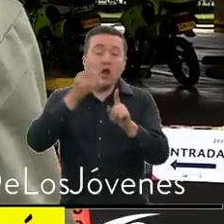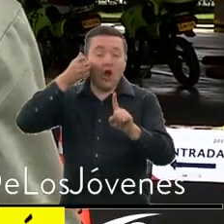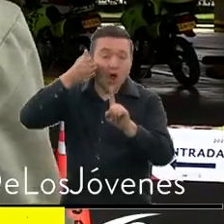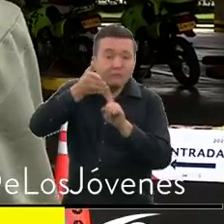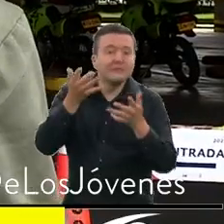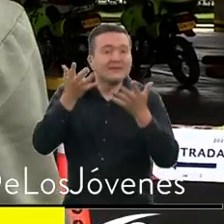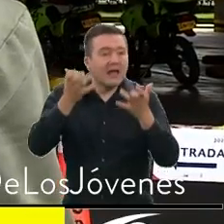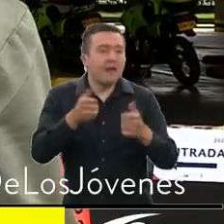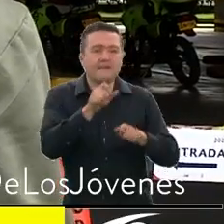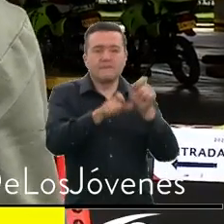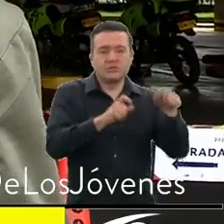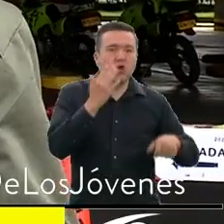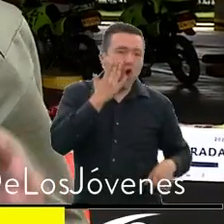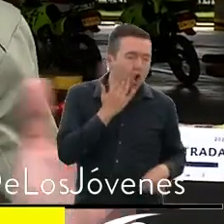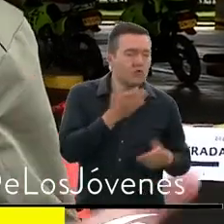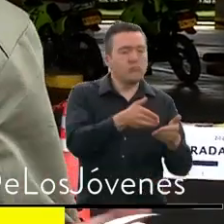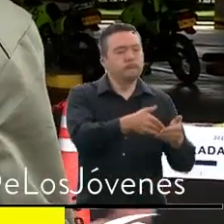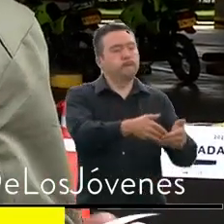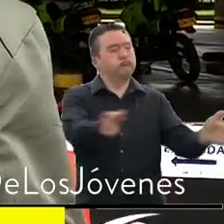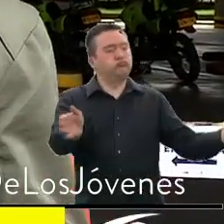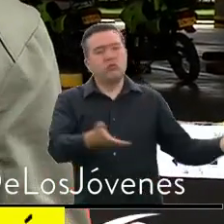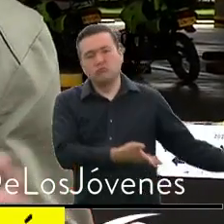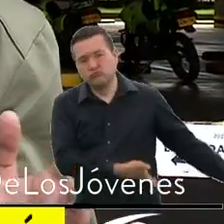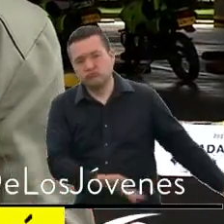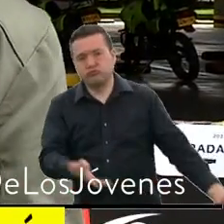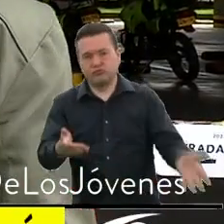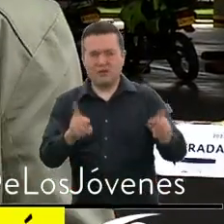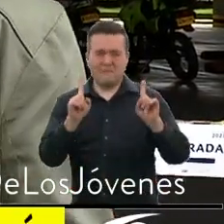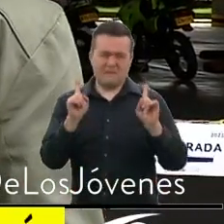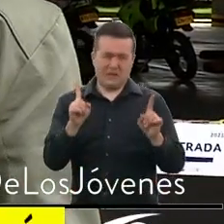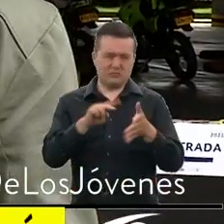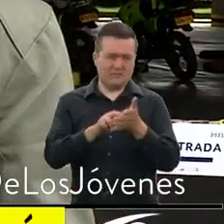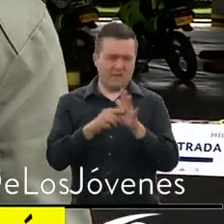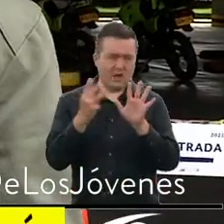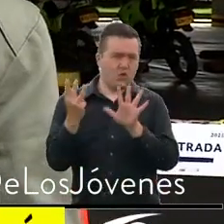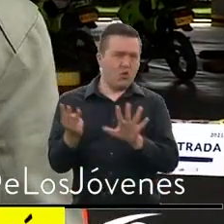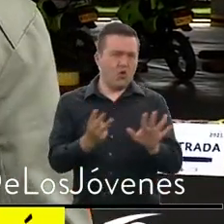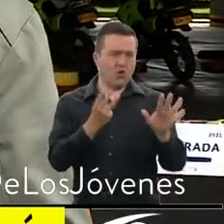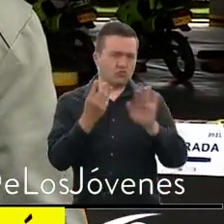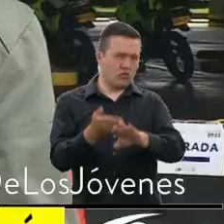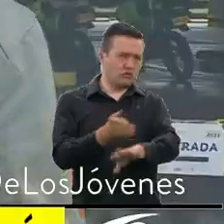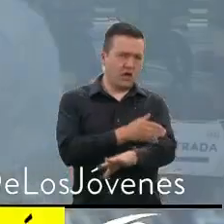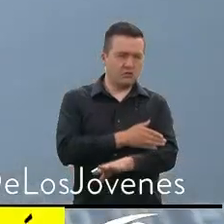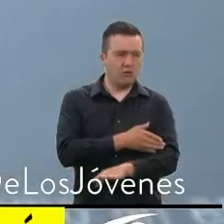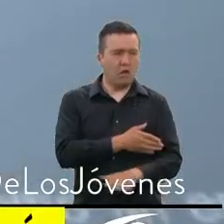)) si bien es cierto qué esta resolución aumenta o permite qué